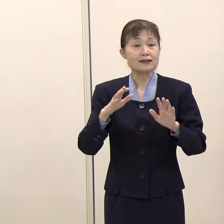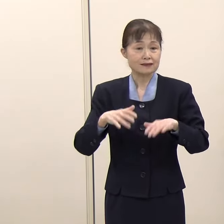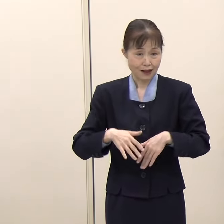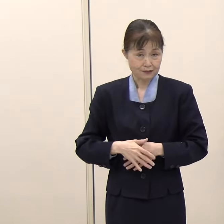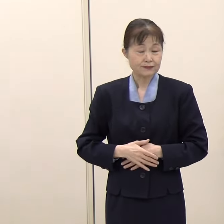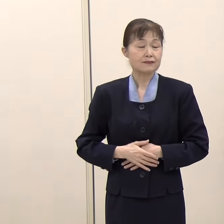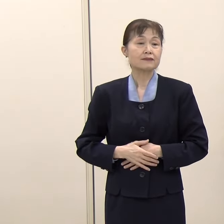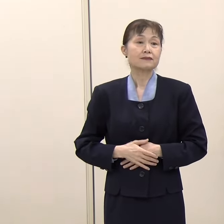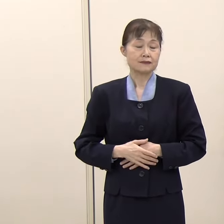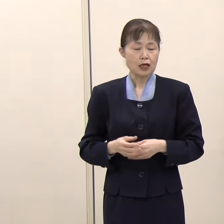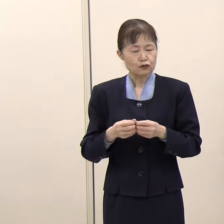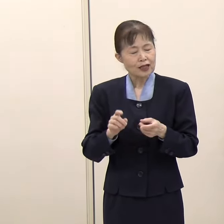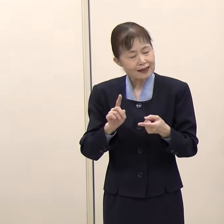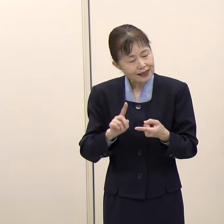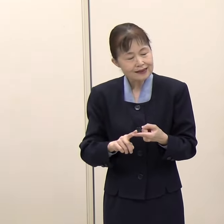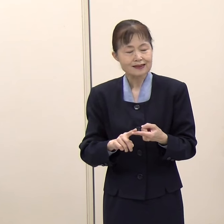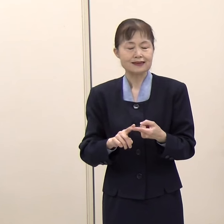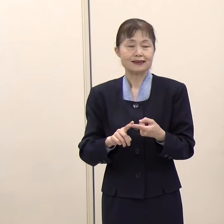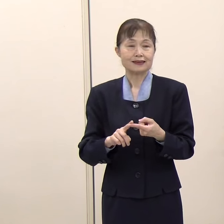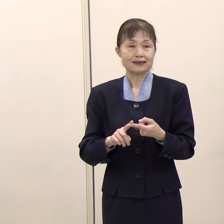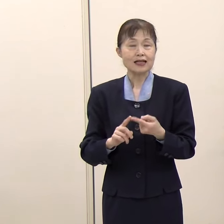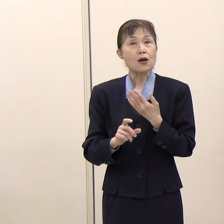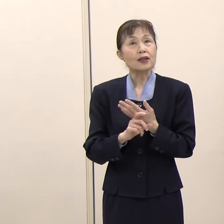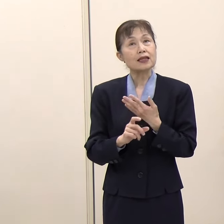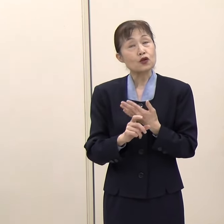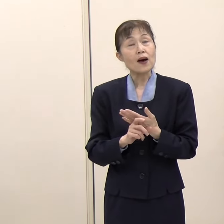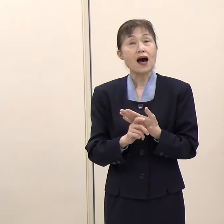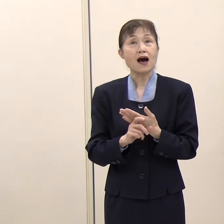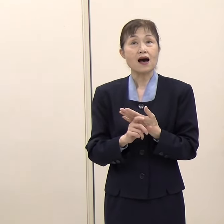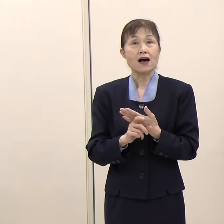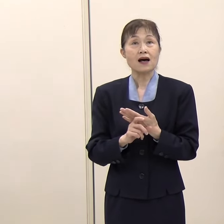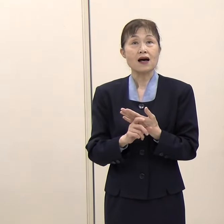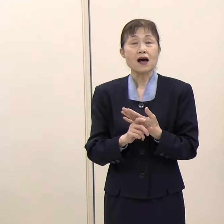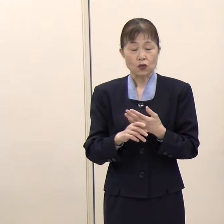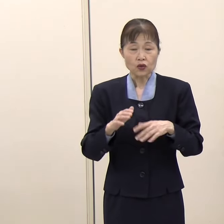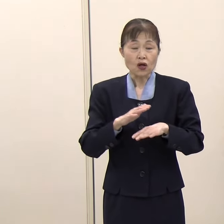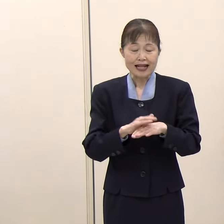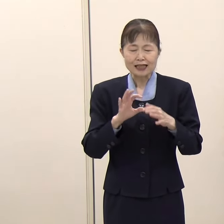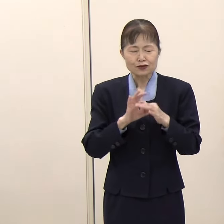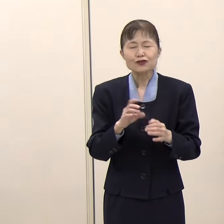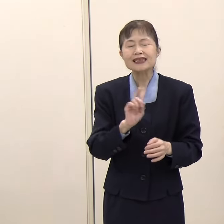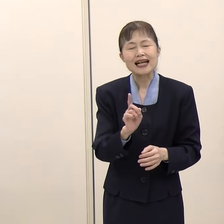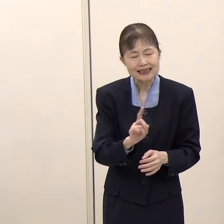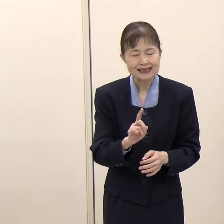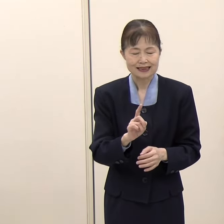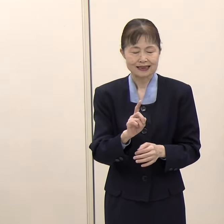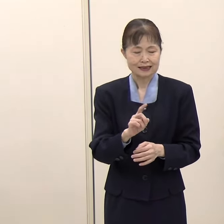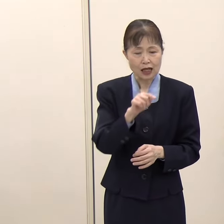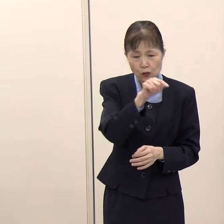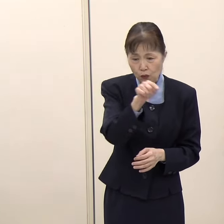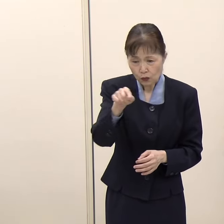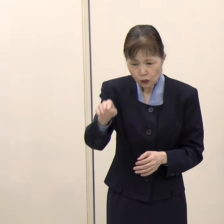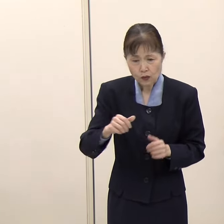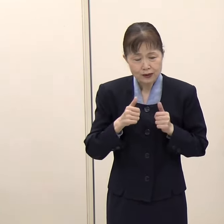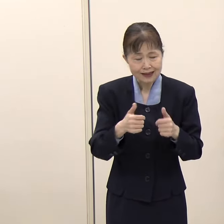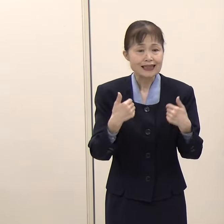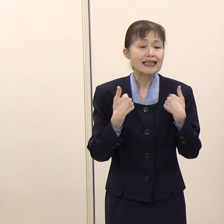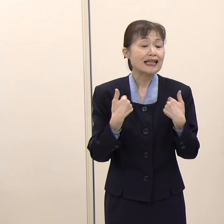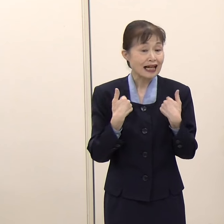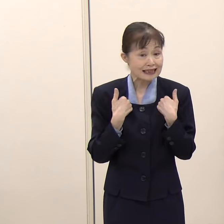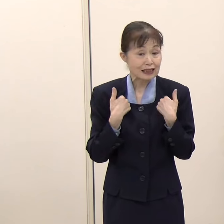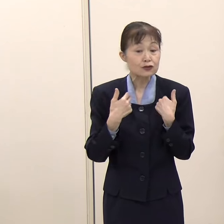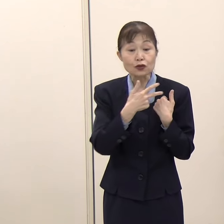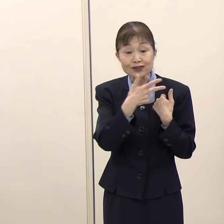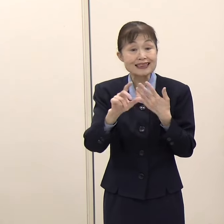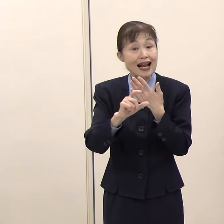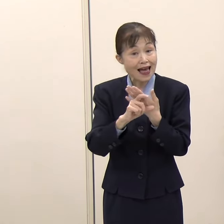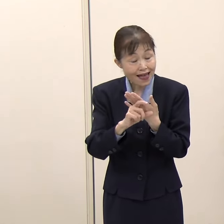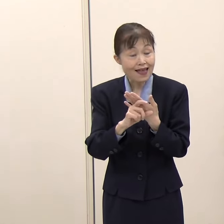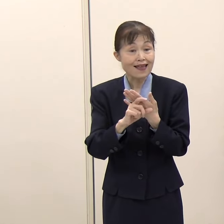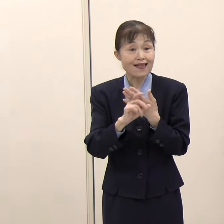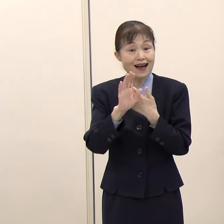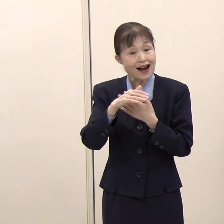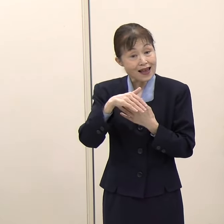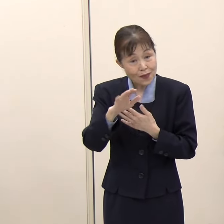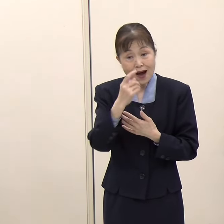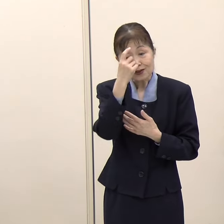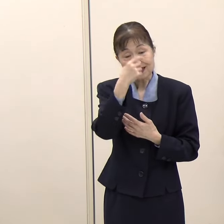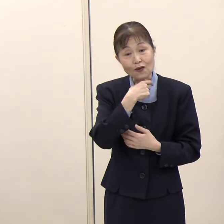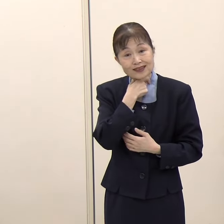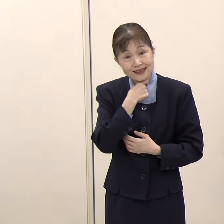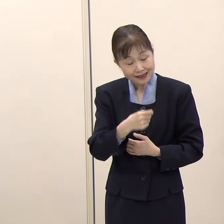具体的に、例えばこういう手続きのときに、こことここに行かなければならないという事例がありましたら教えていただければと思います。